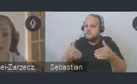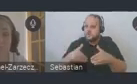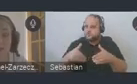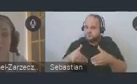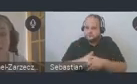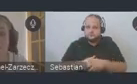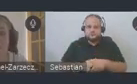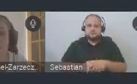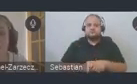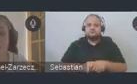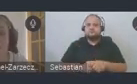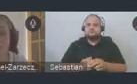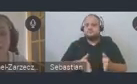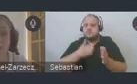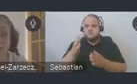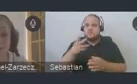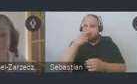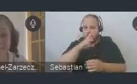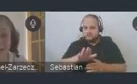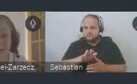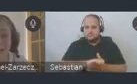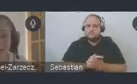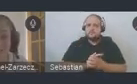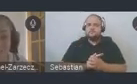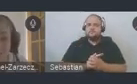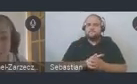I następnie pokazujemy na ekranie.